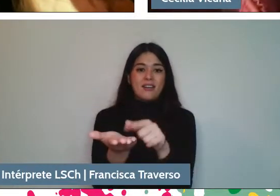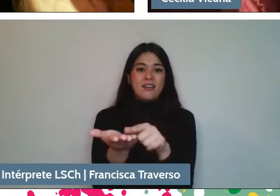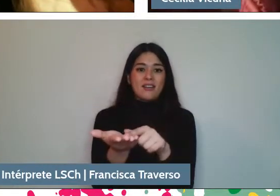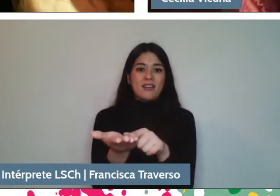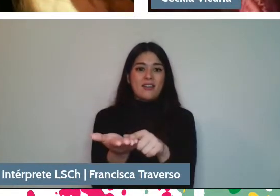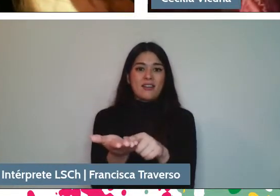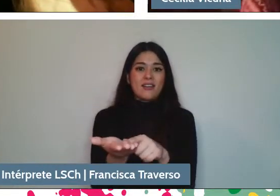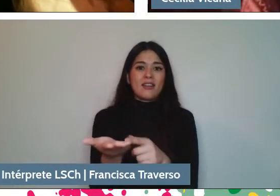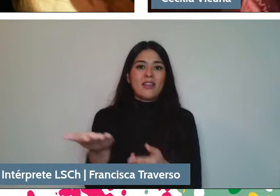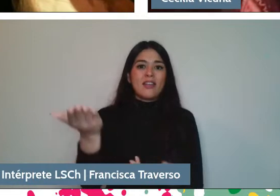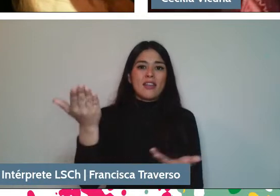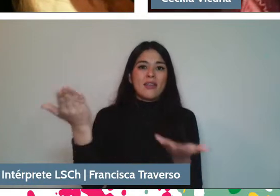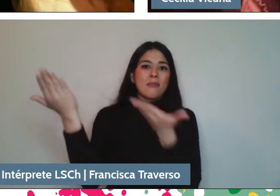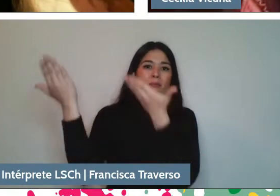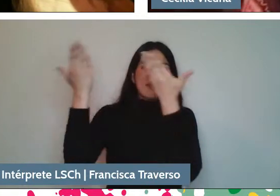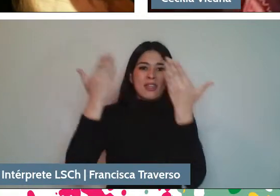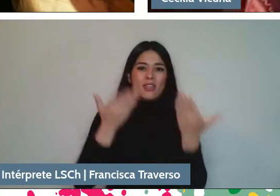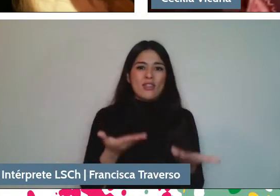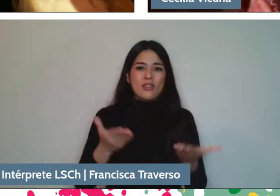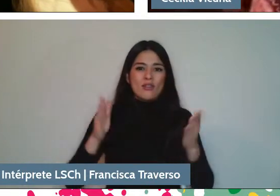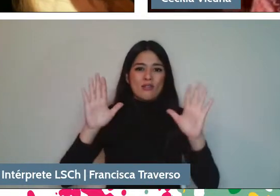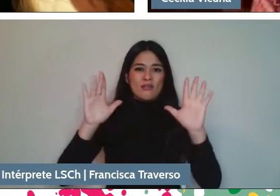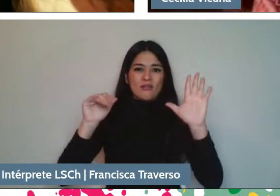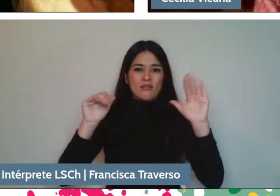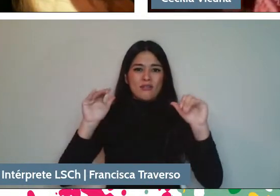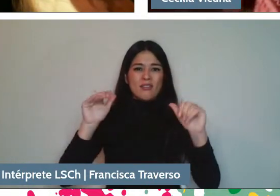por dos millones de años de manos